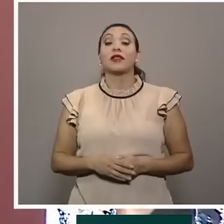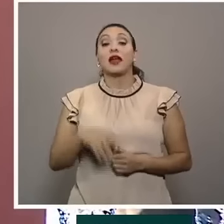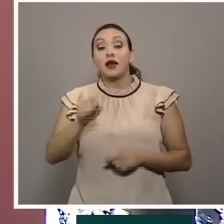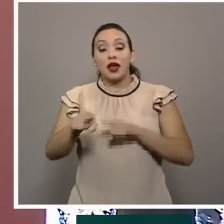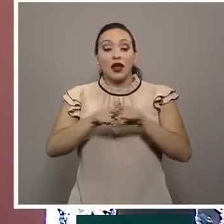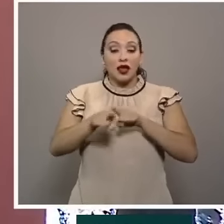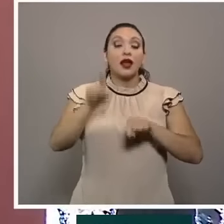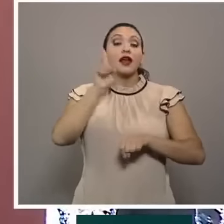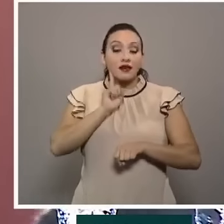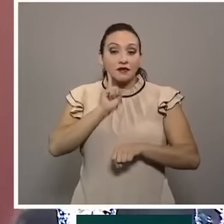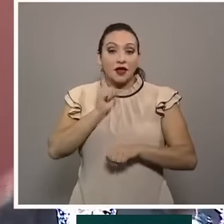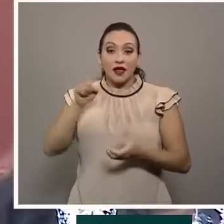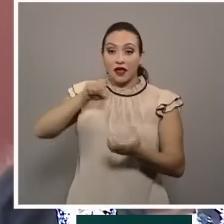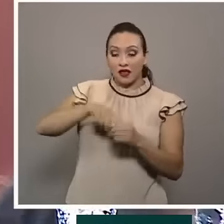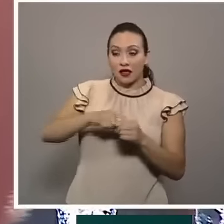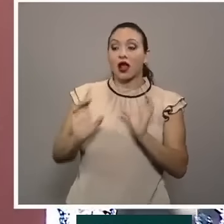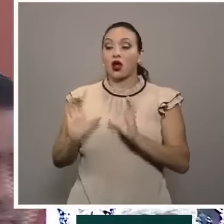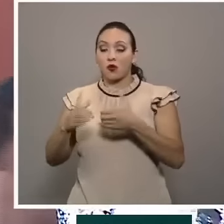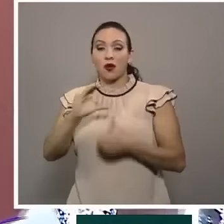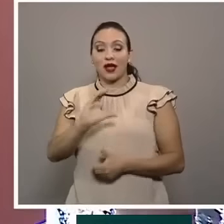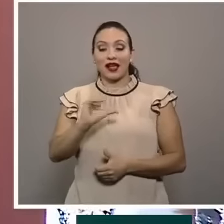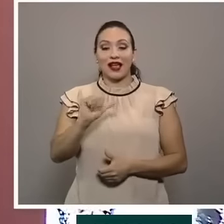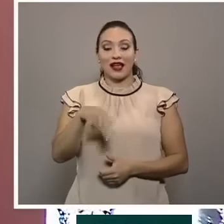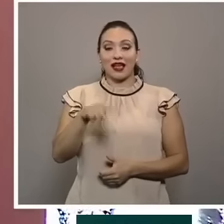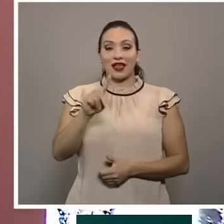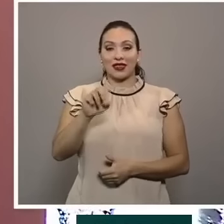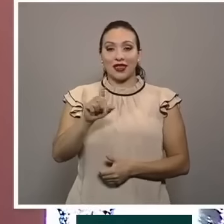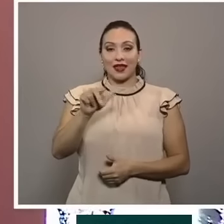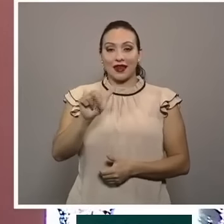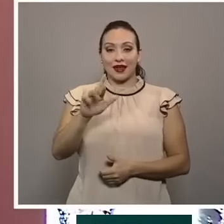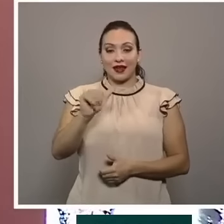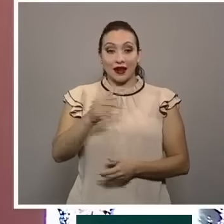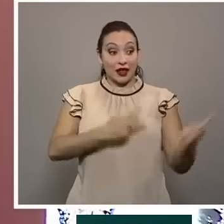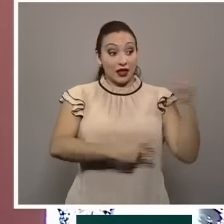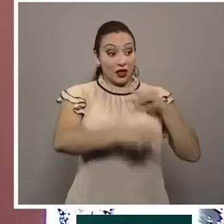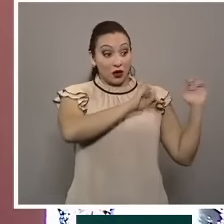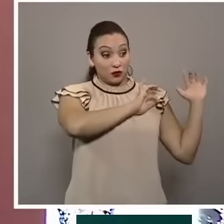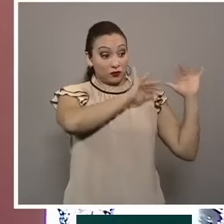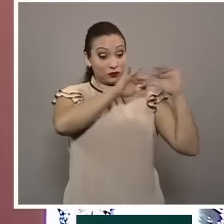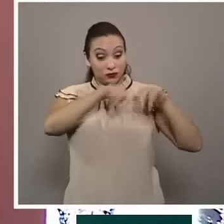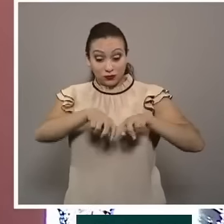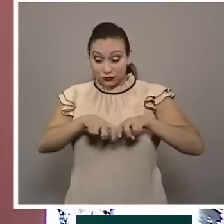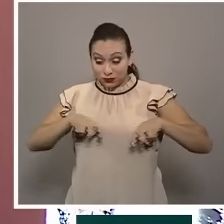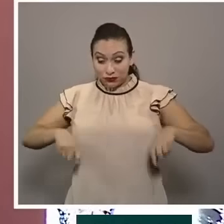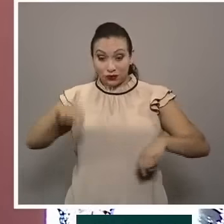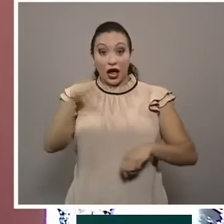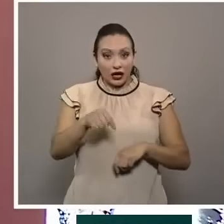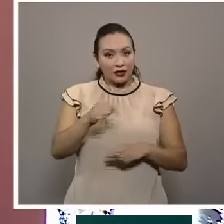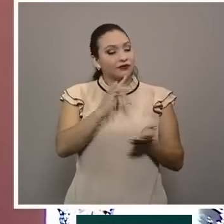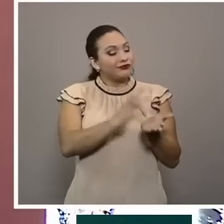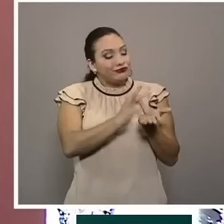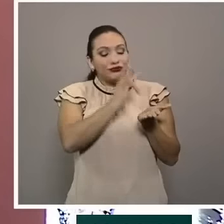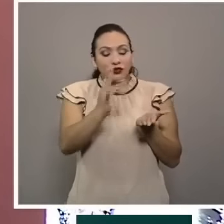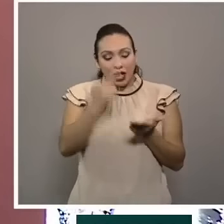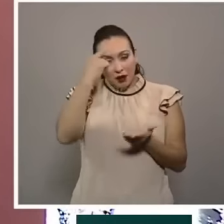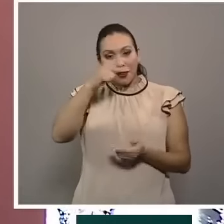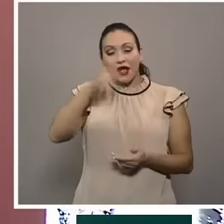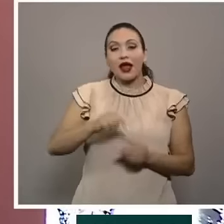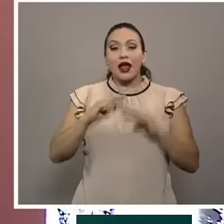comunidad de la Candelaria que se han trasladado para estar presentes en esta sesión pública. Hoy